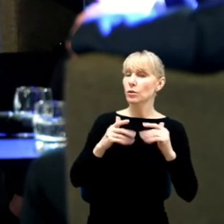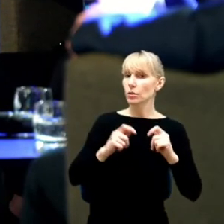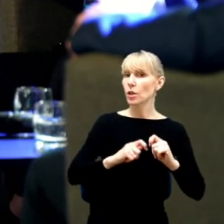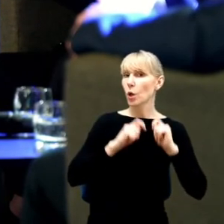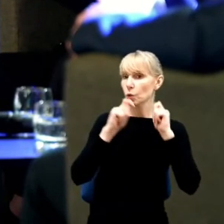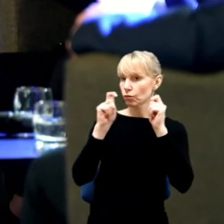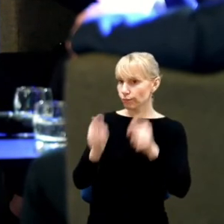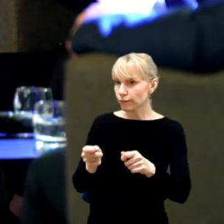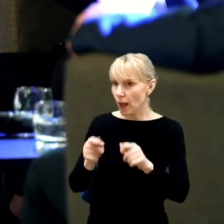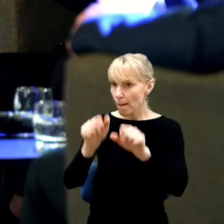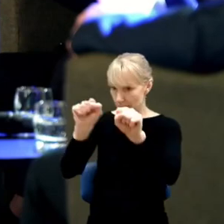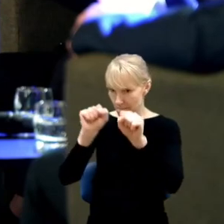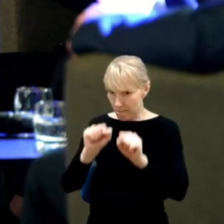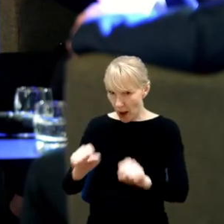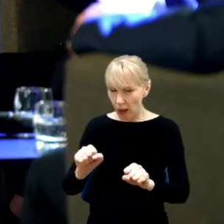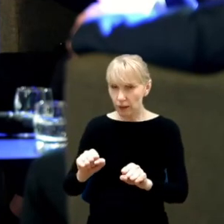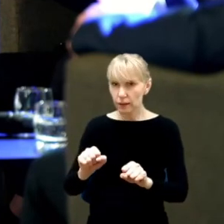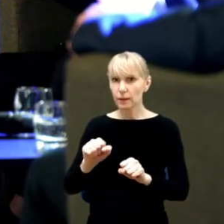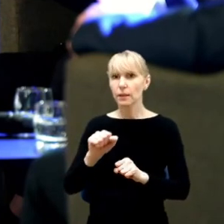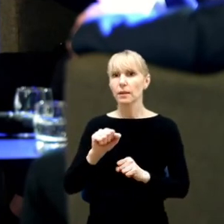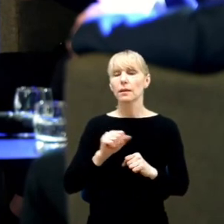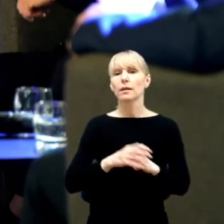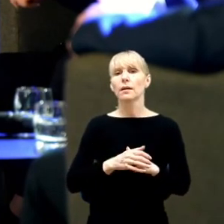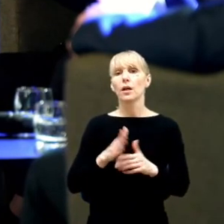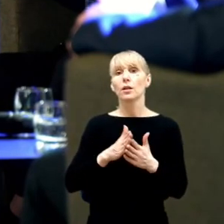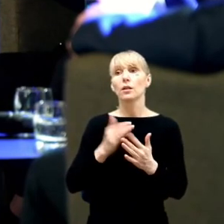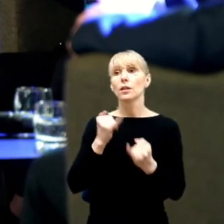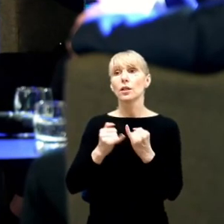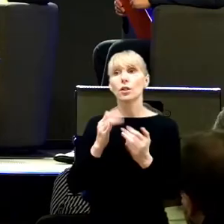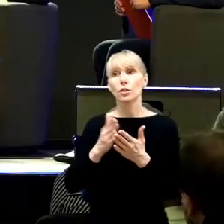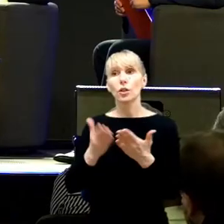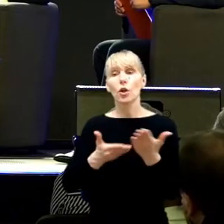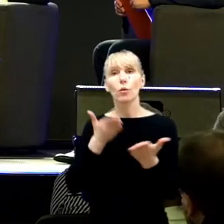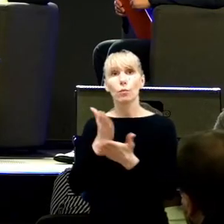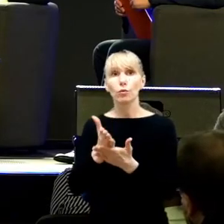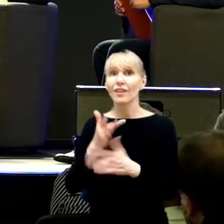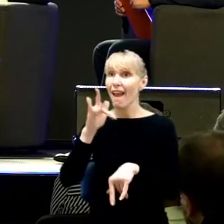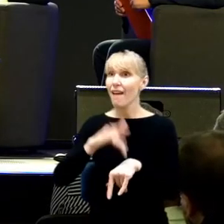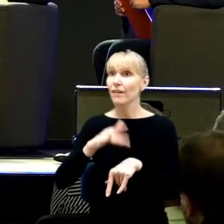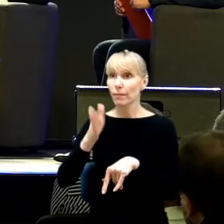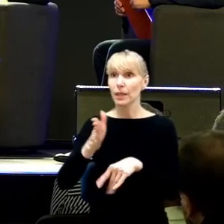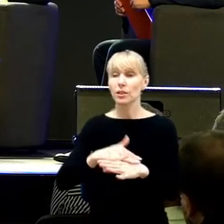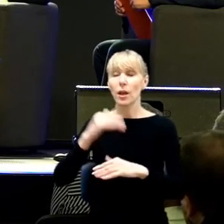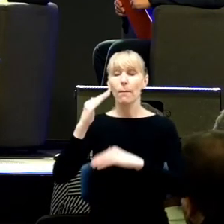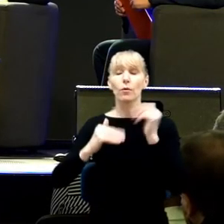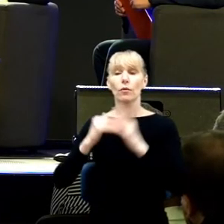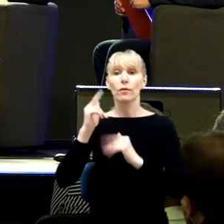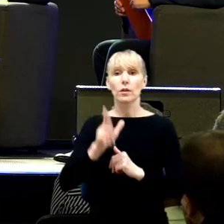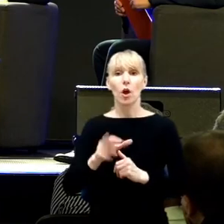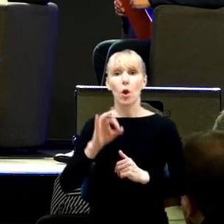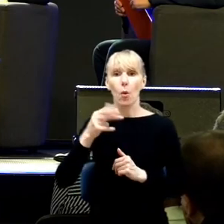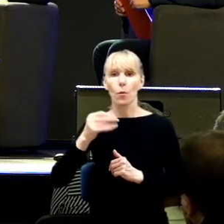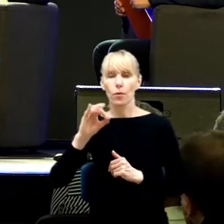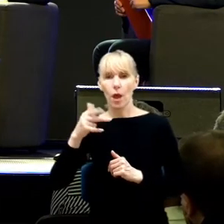jeżeli będzie oczywiście on przeznaczony na budownictwo komunalne i maksymalny poziom dofinansowania na takie przedsięwzięcia,